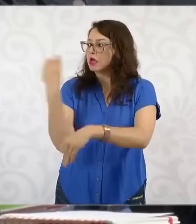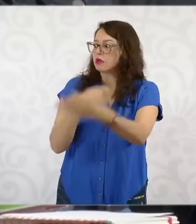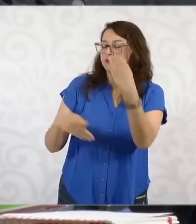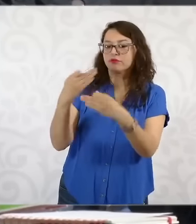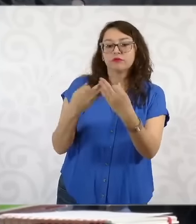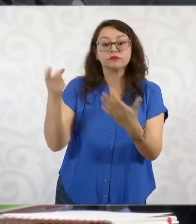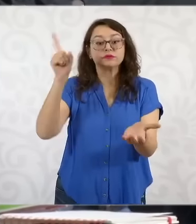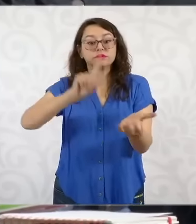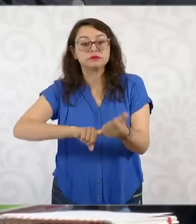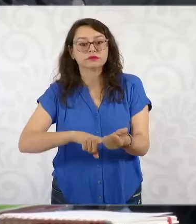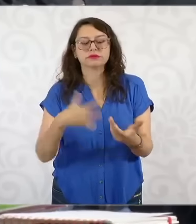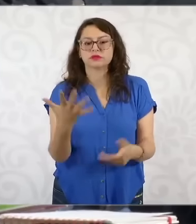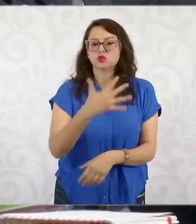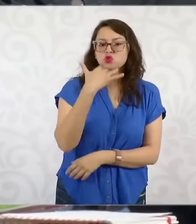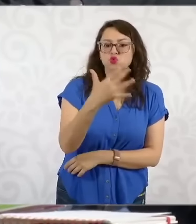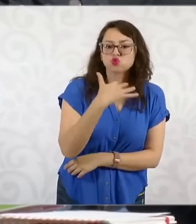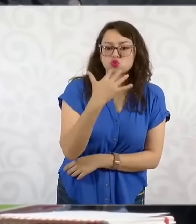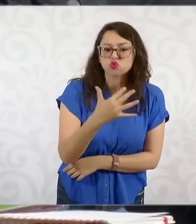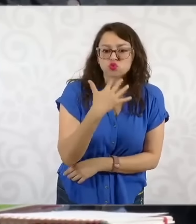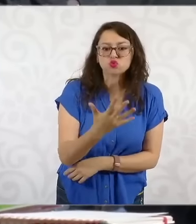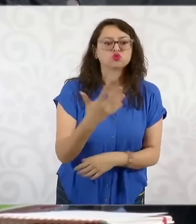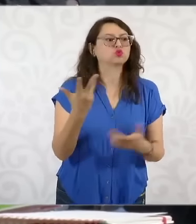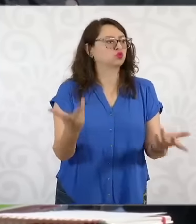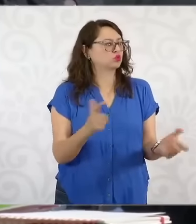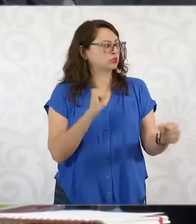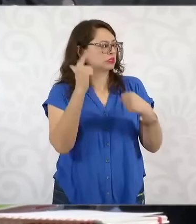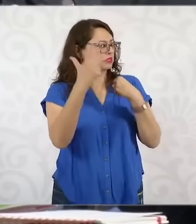contaminantes que ponen en peligro la vida de los pobladores y sobre todo los niños que viven